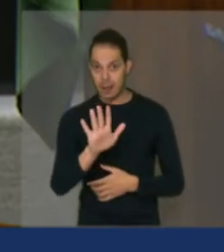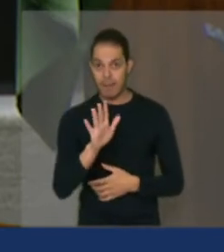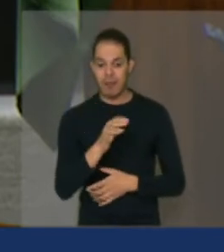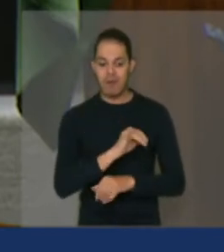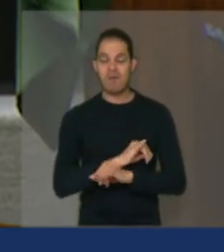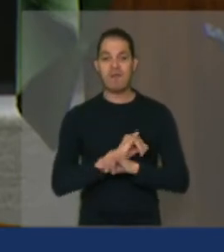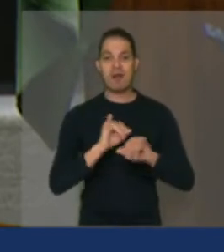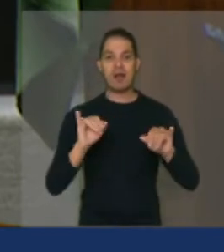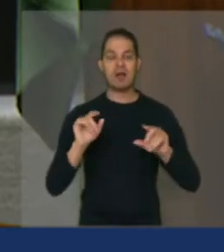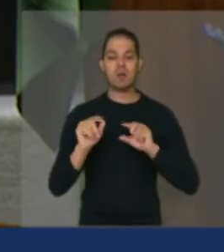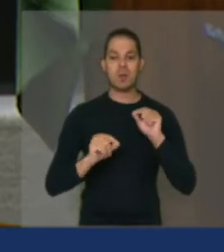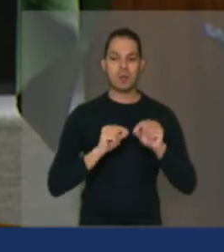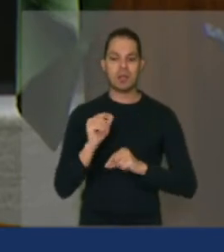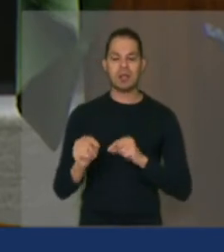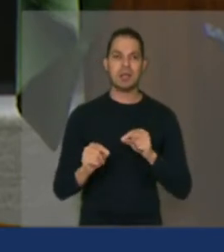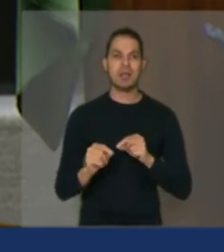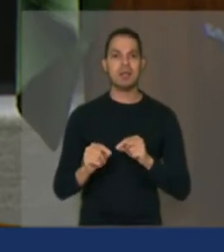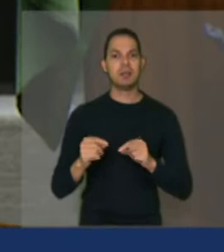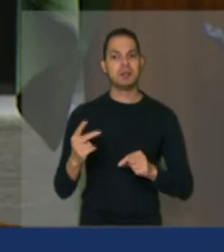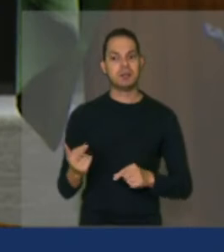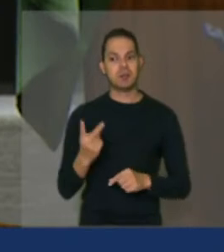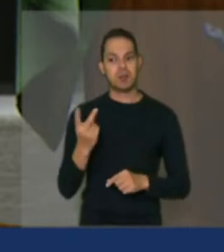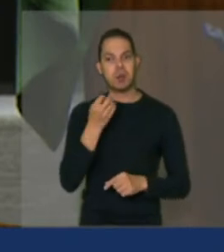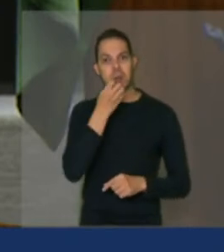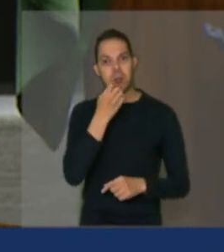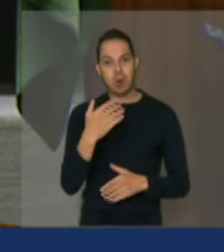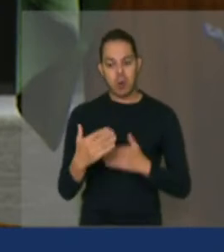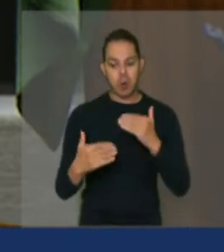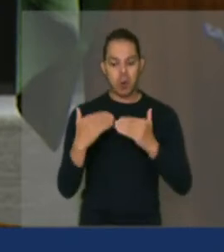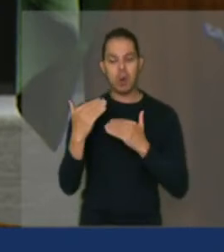EU POSSO DIZER QUE TEM SIDO EXITOSA ESSA POLÊMICA DO VOTO IMPRESSO QUE EU ACHO QUE ESTA